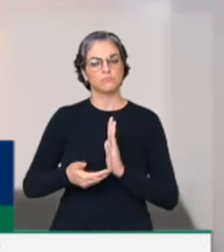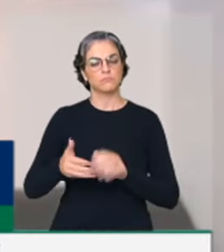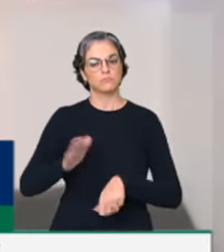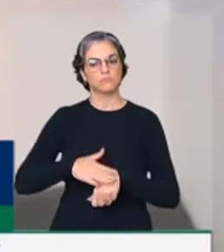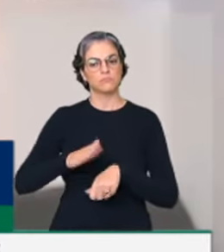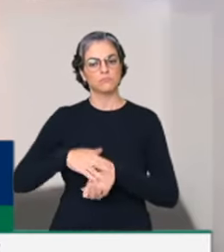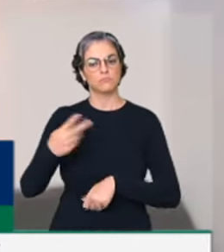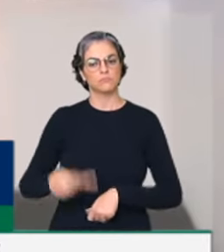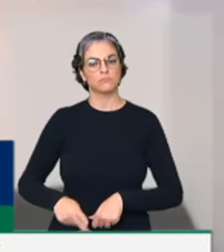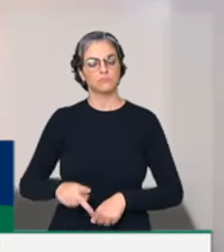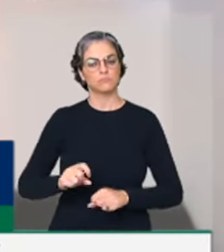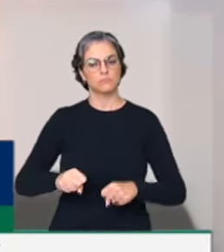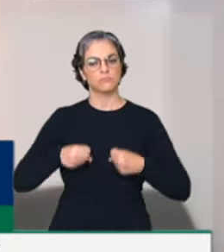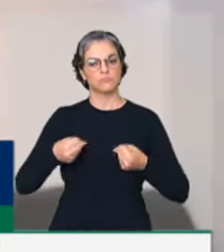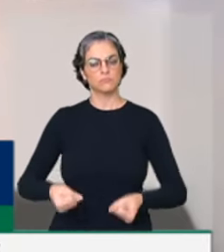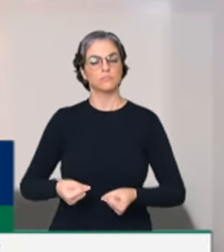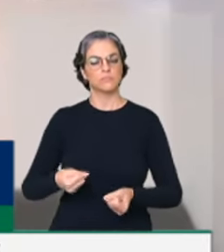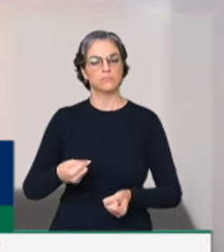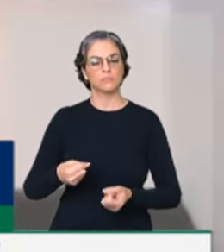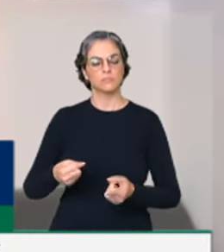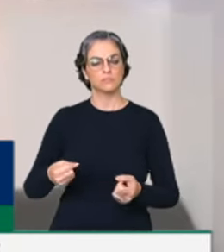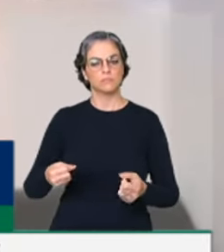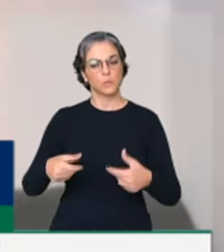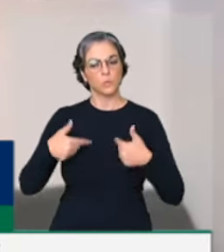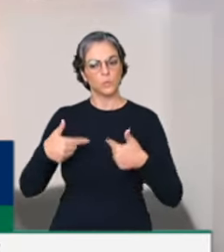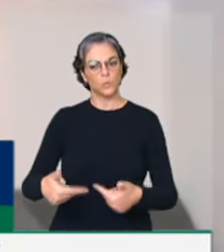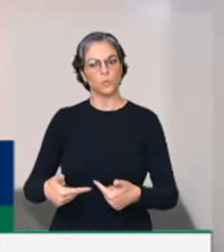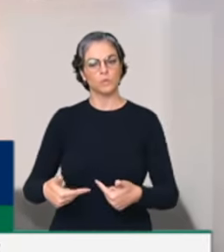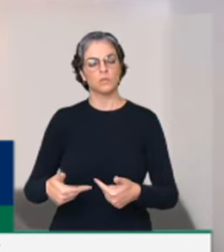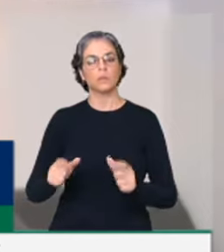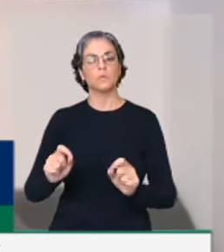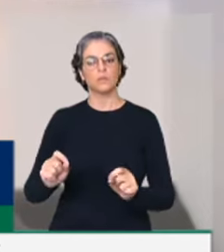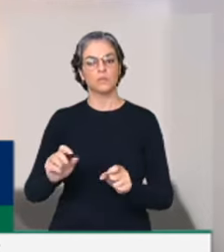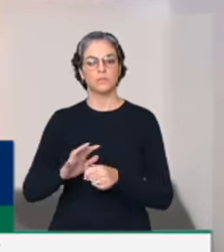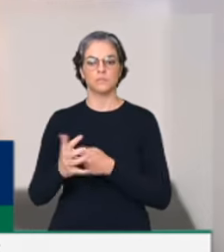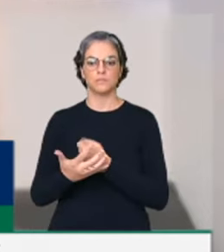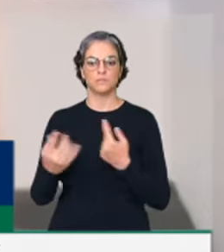PAUTAS DE COMBATE É PANDEMIA. ACHO ISSO IMPORTANTE... NÃO PELA REUNIÃO FEITA HOJE PELA MANHÃ , ATÉ PORQUE JÁ